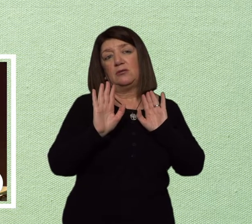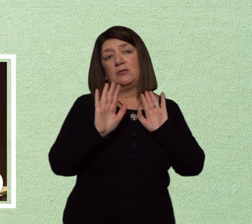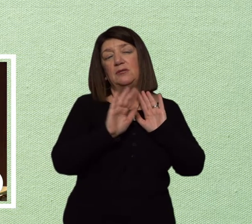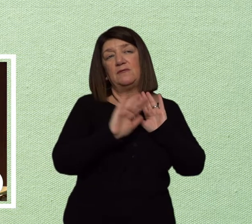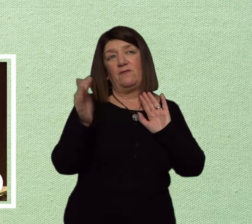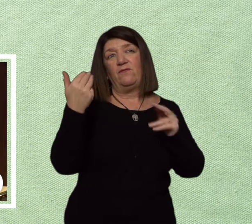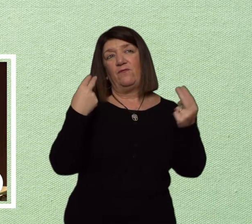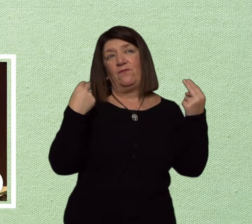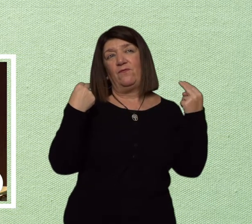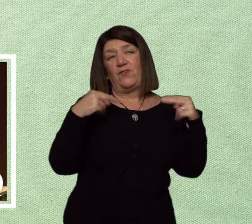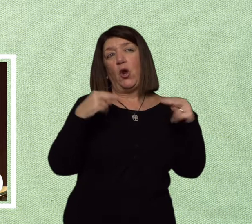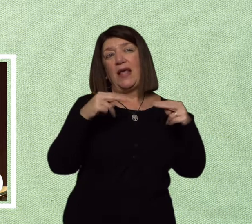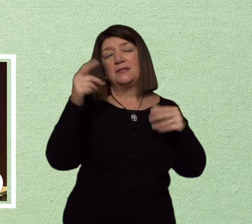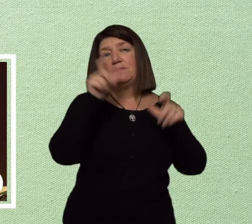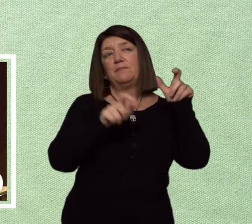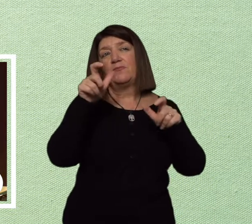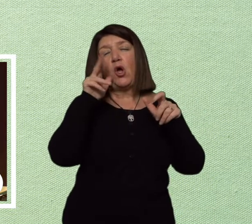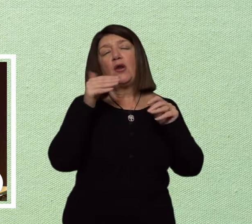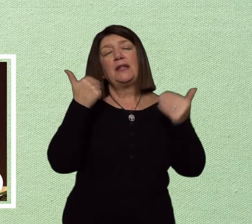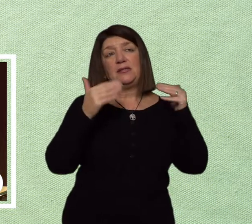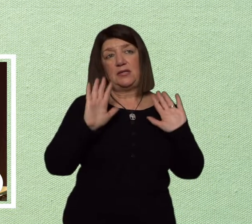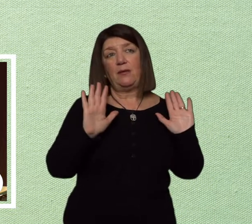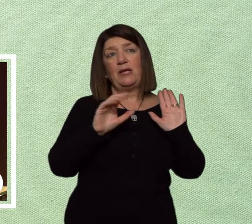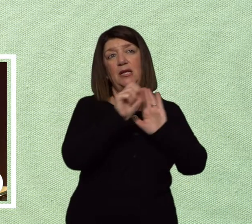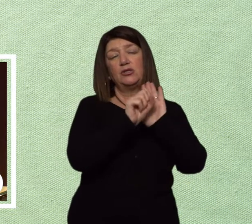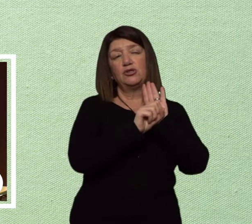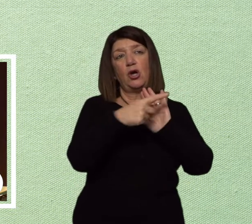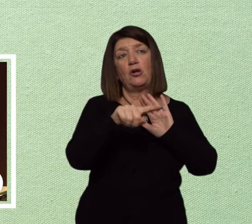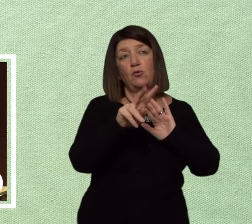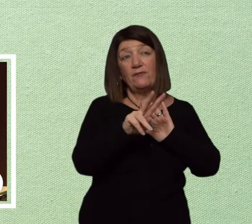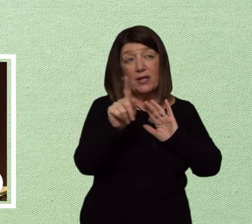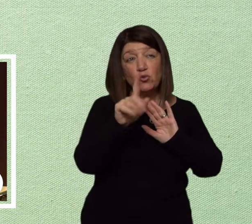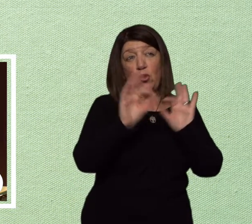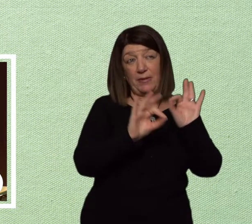pregressi comunque nella storia di queste donne e capite quanto è alta questa terra incidenza